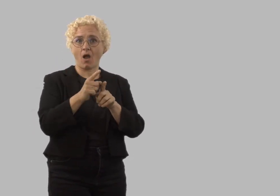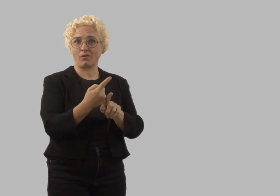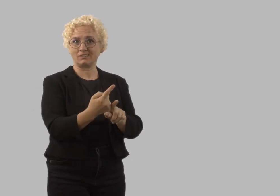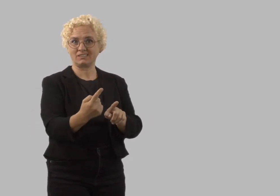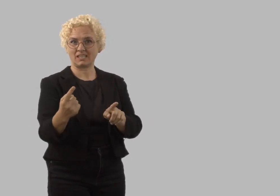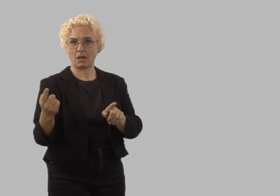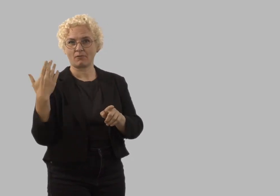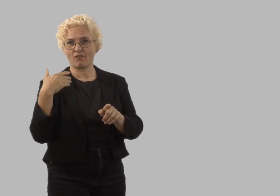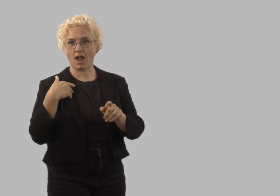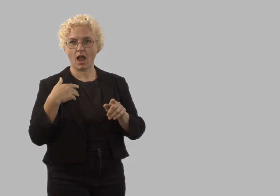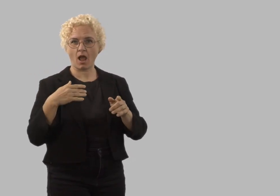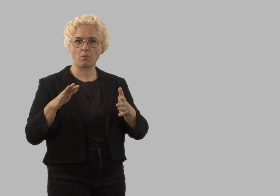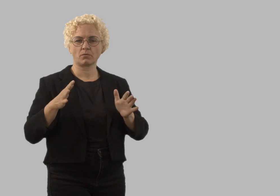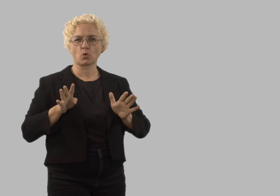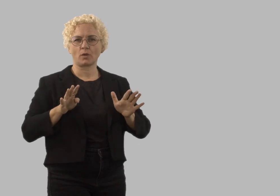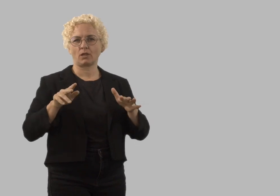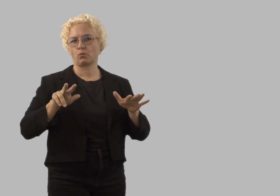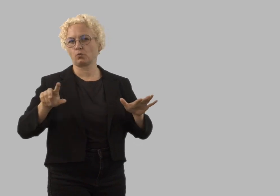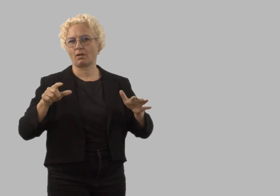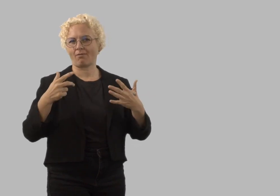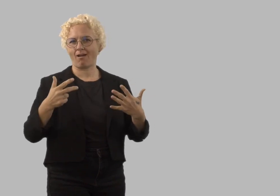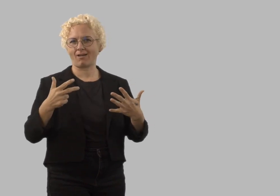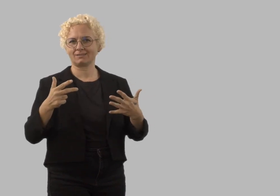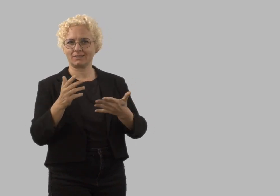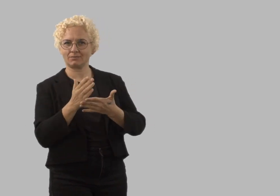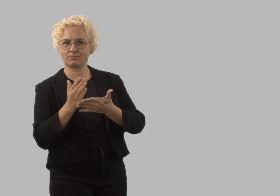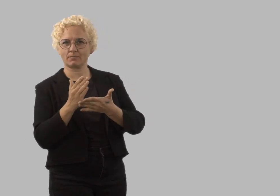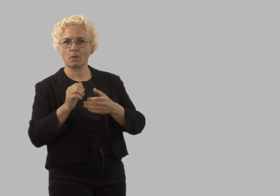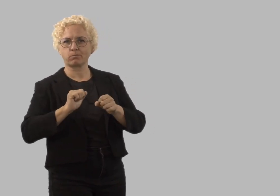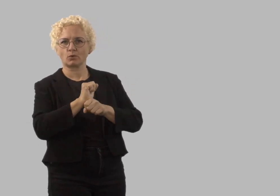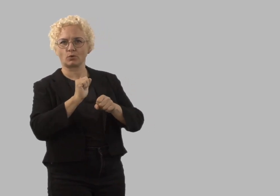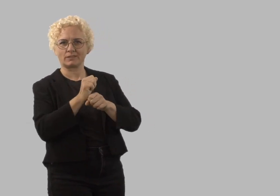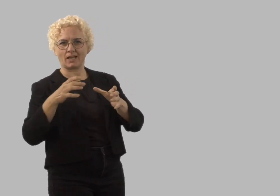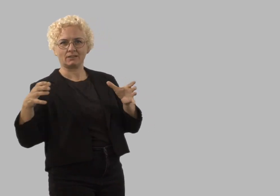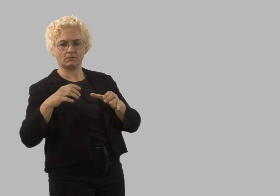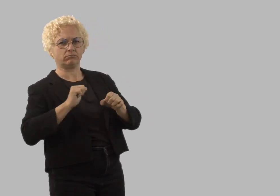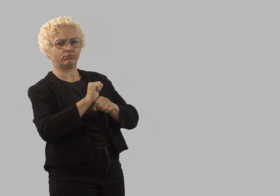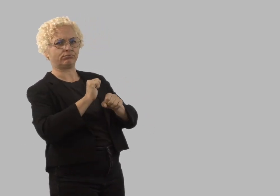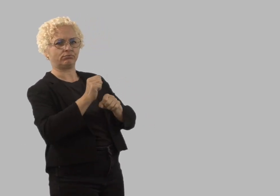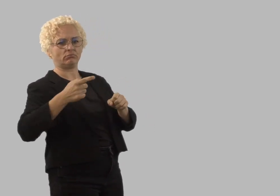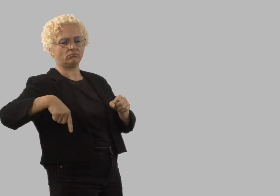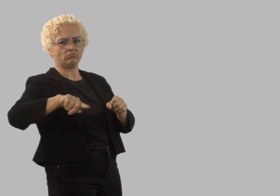Sie haben sich selbst in einer Protestbewegung um 1980